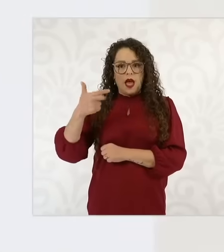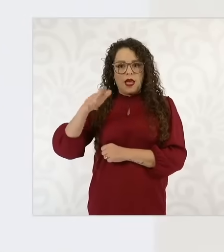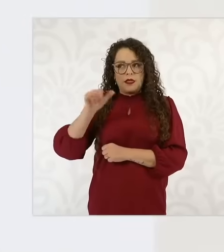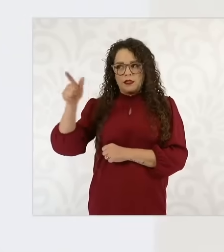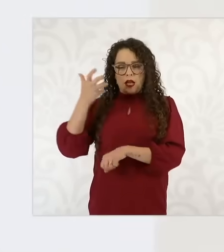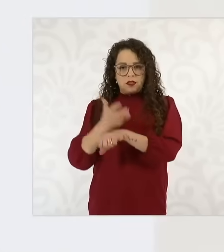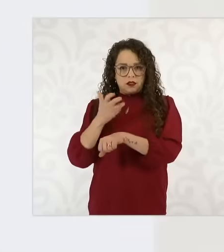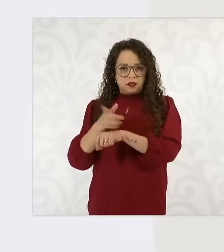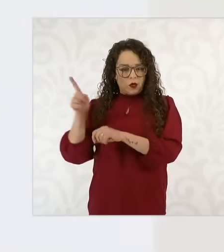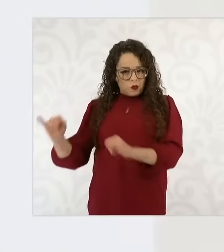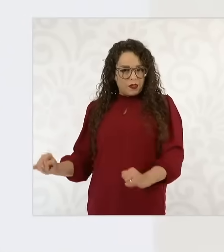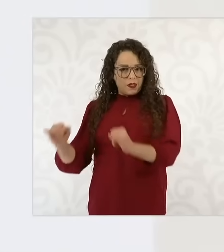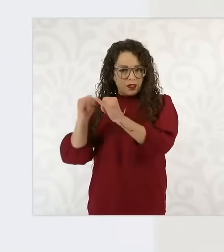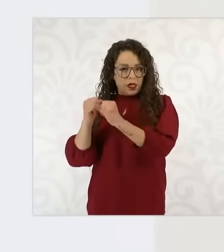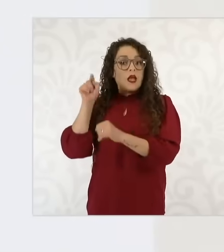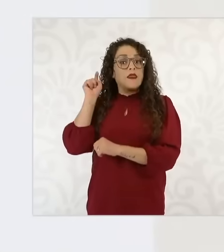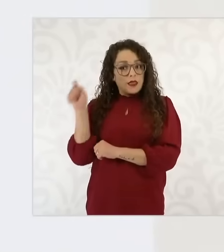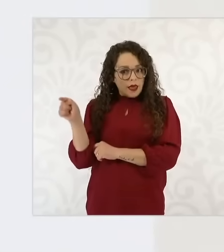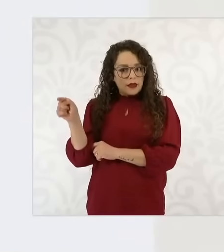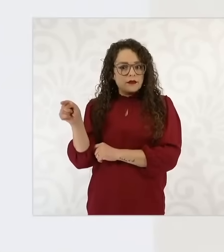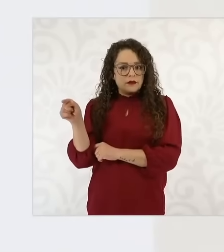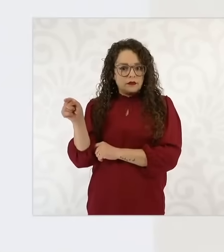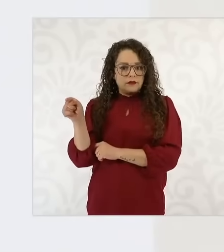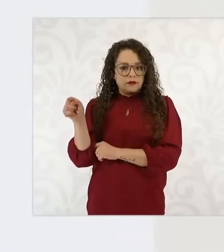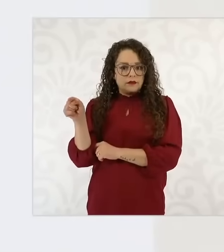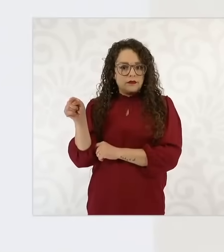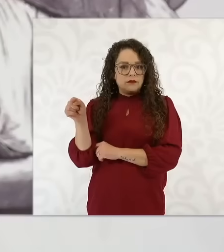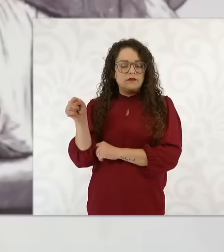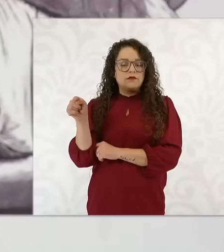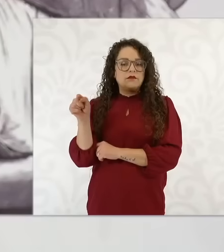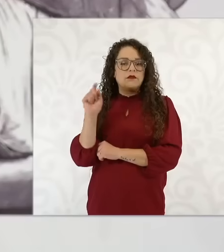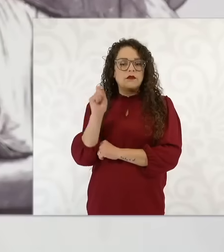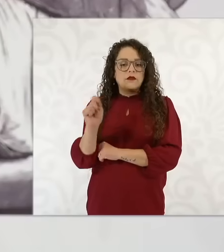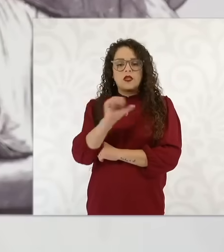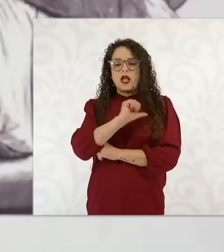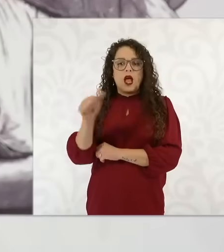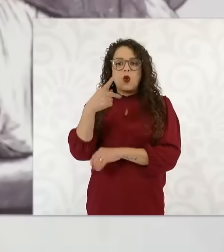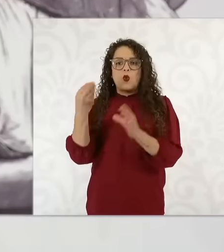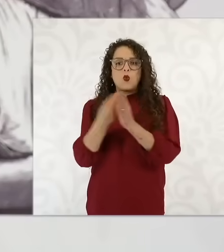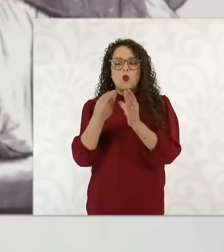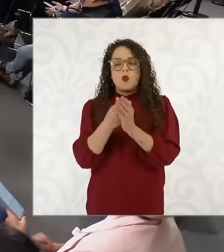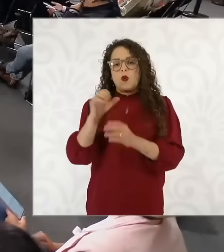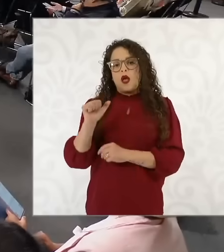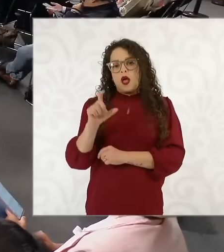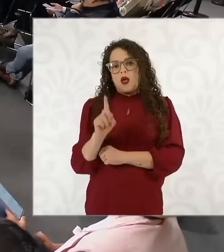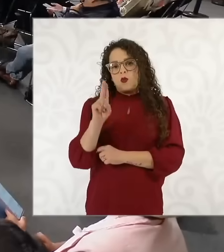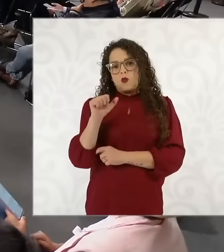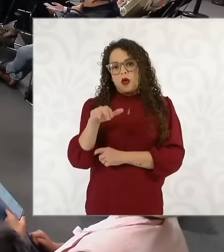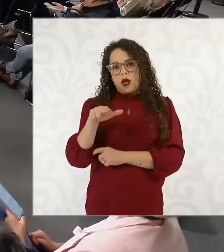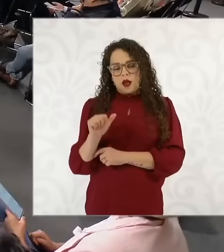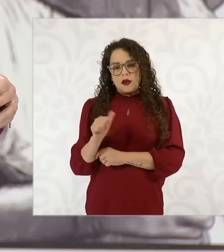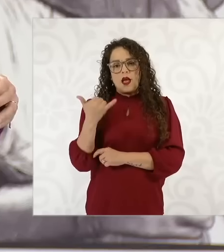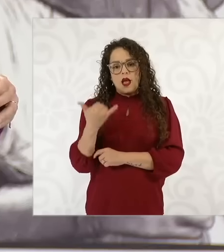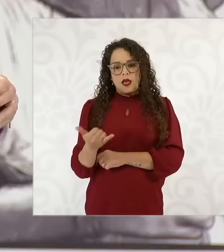esta institución que tiene que ver con migración y aduanas. Ellos lo operan, eh, ellos lo operan